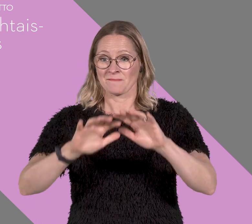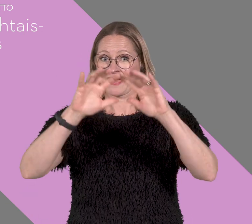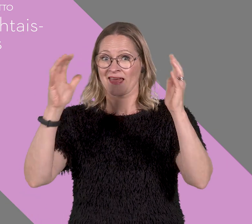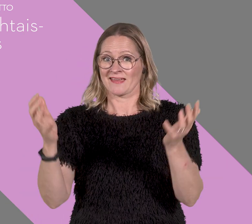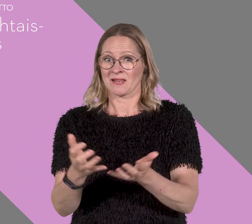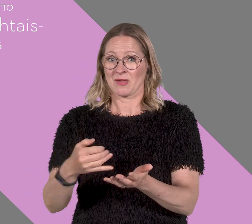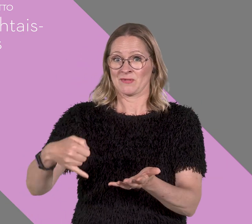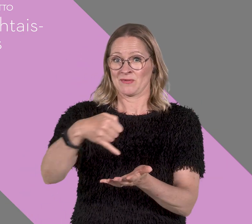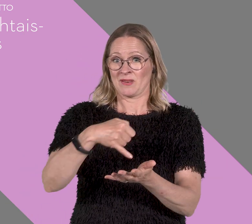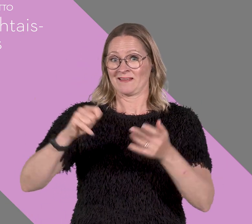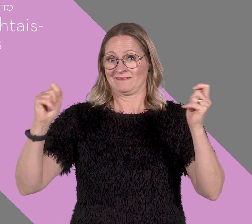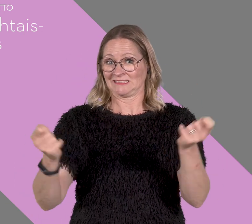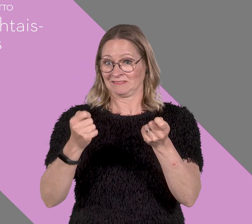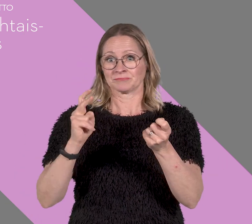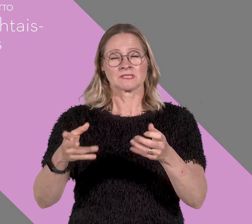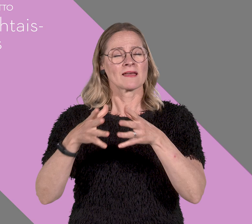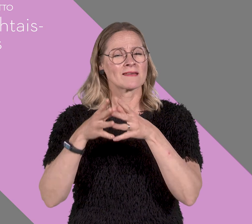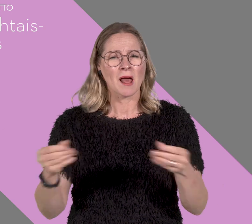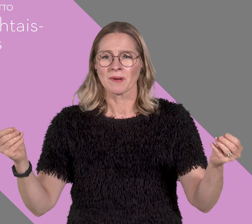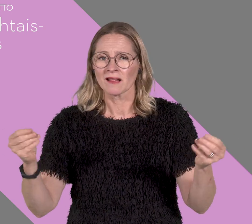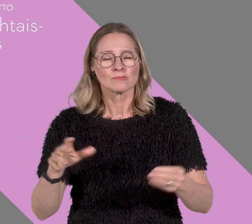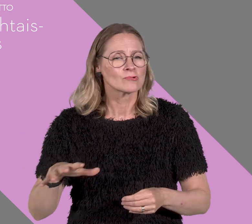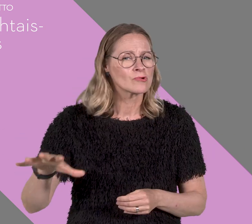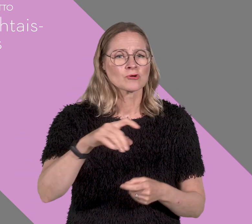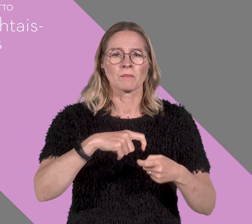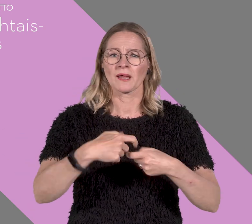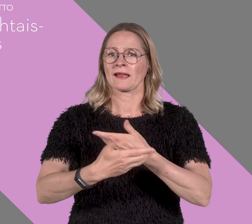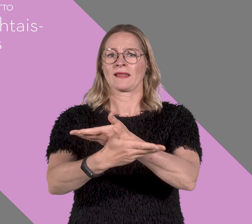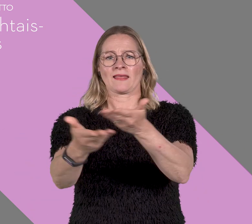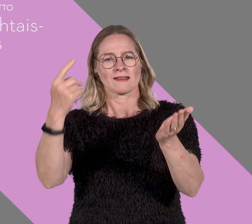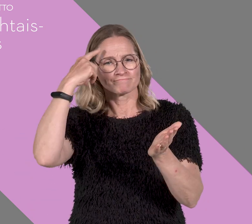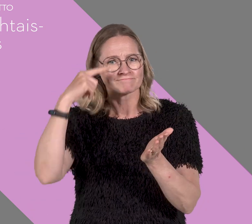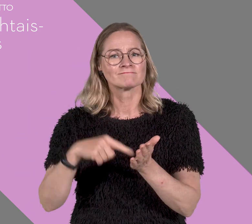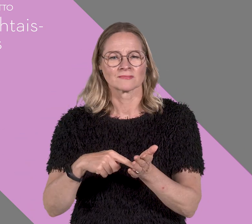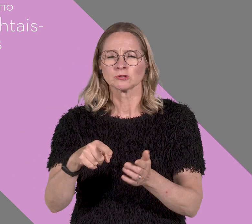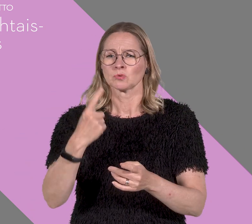Ilmainen, koko perheelle suunnattu Maailma kylässä -festivaali -